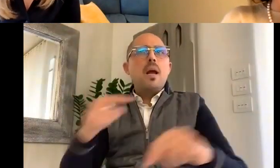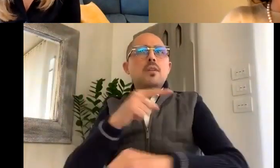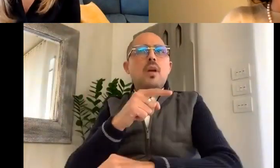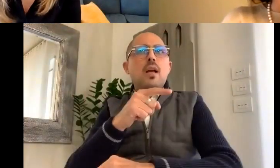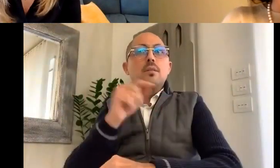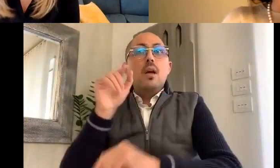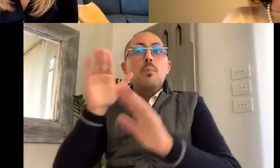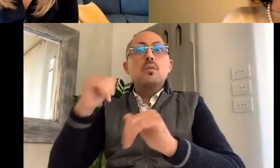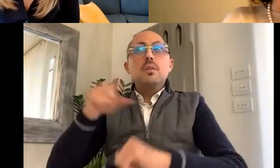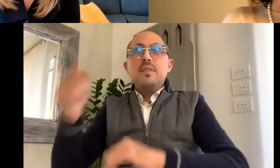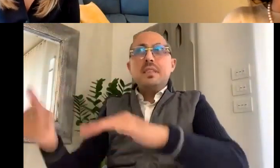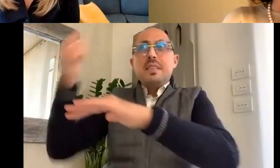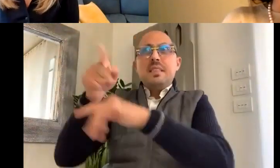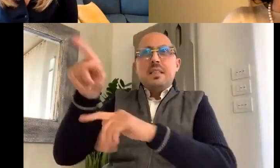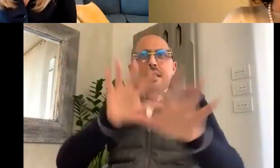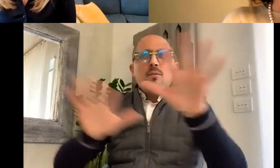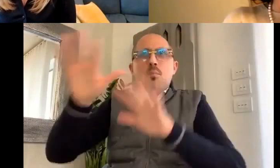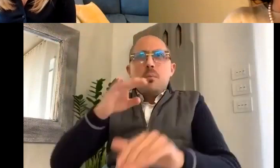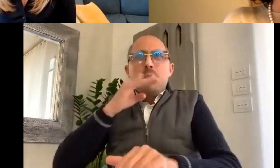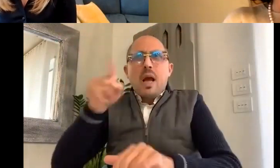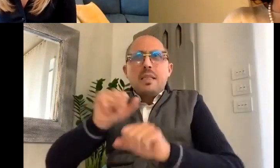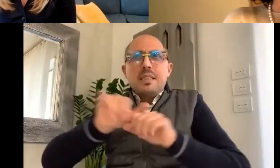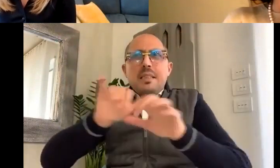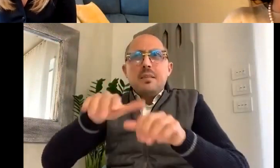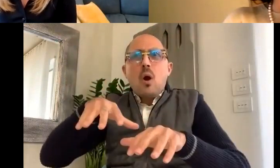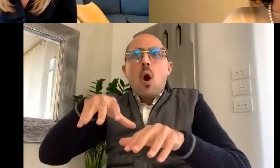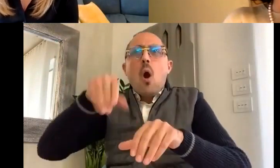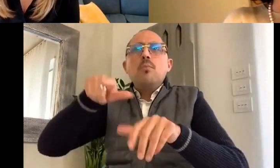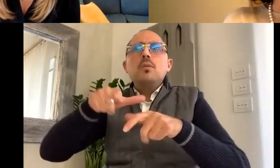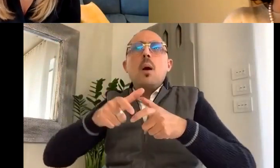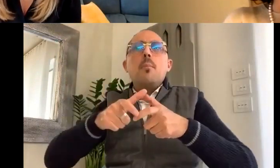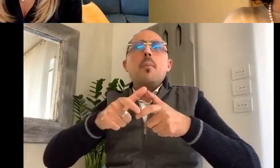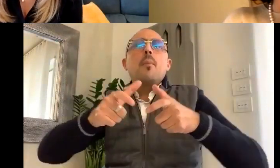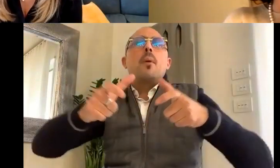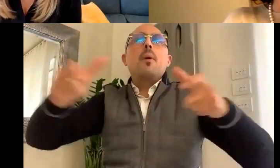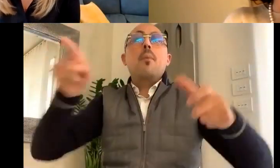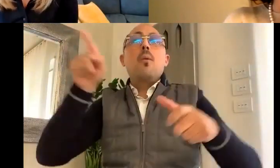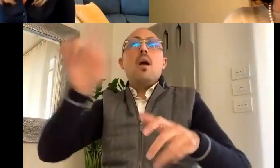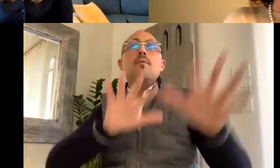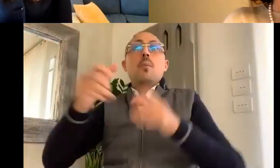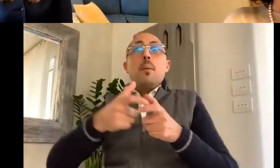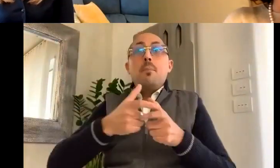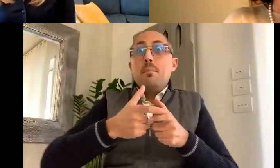siamo stati noi a chiedere questo servizio perché anche noi abbiamo necessità di diffondere queste informazioni.